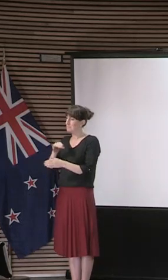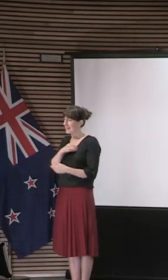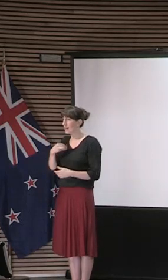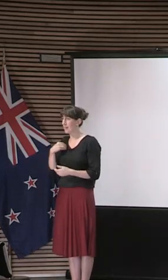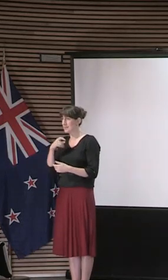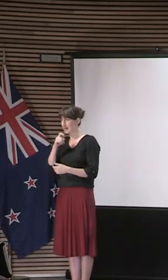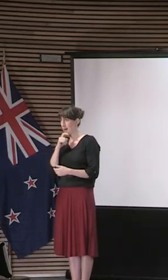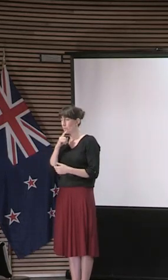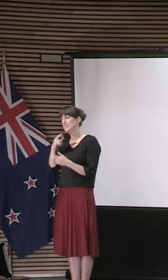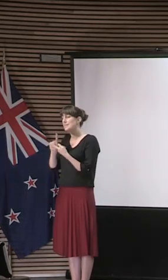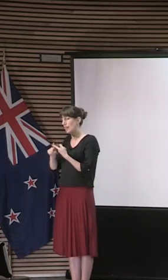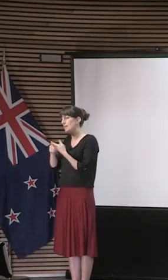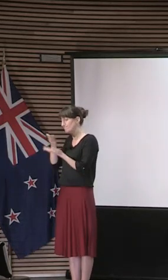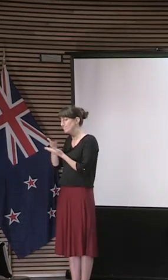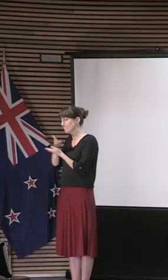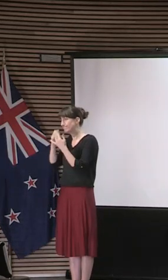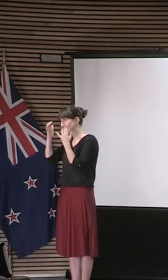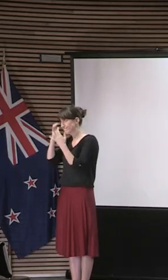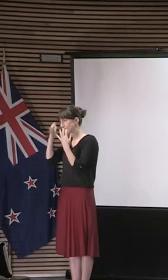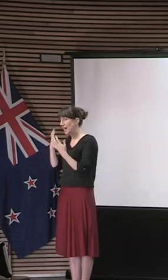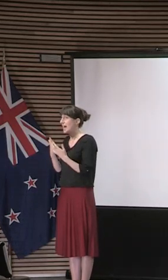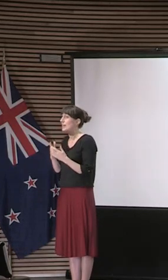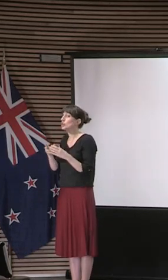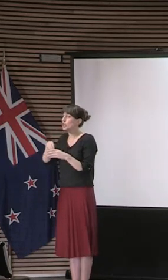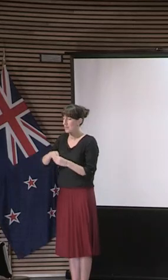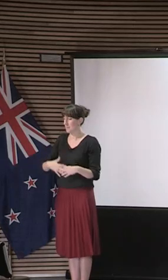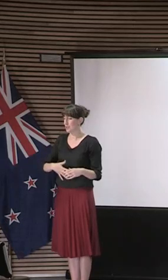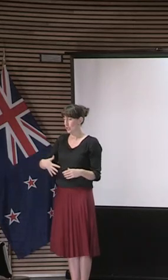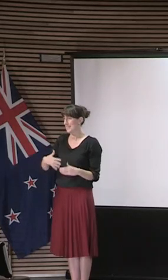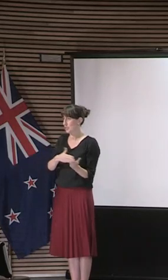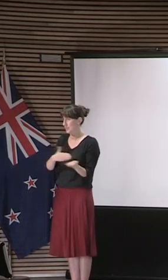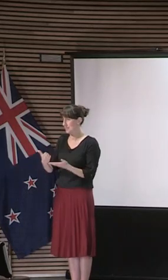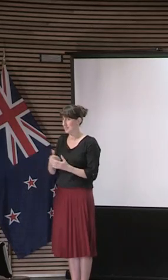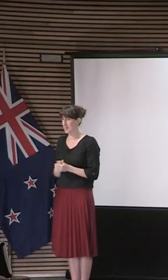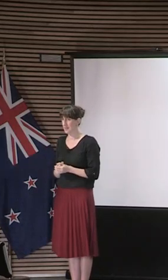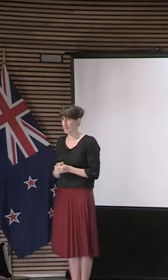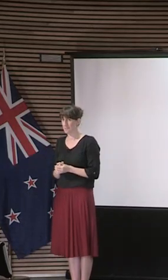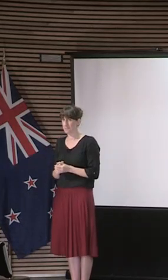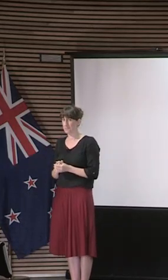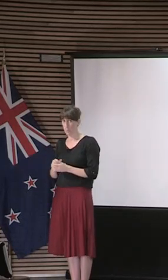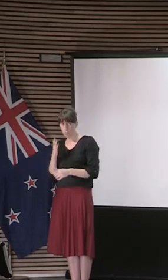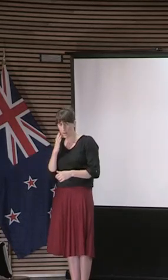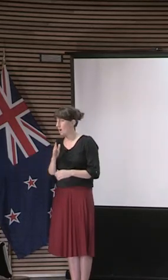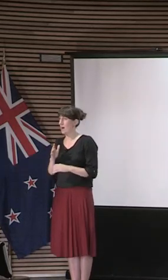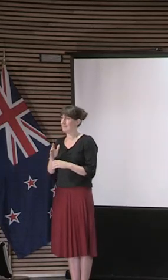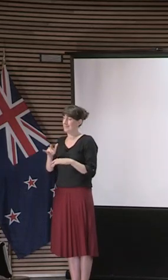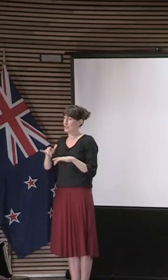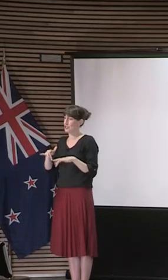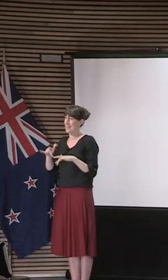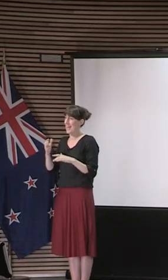te Kapeneta ki te tuhinga hei kohi moni ma raatau? JACINDA